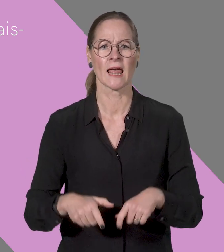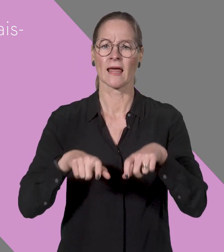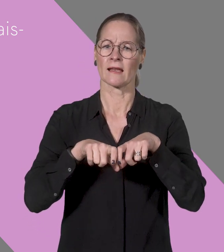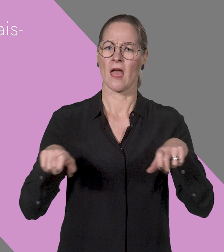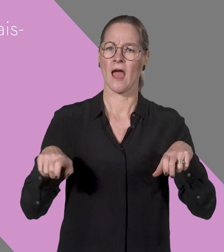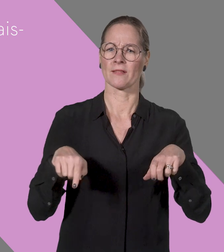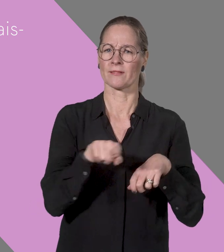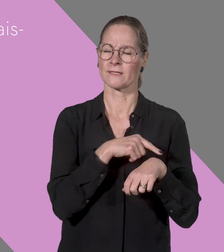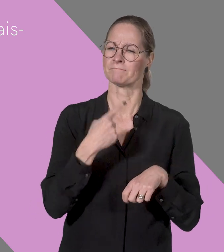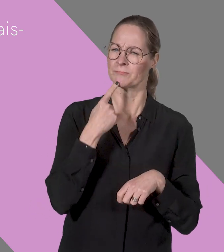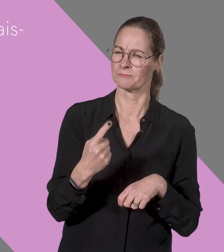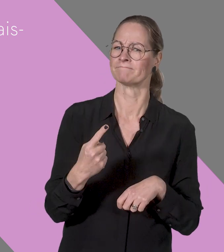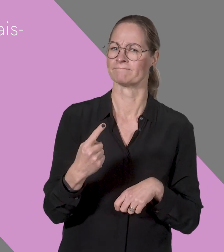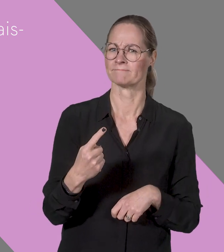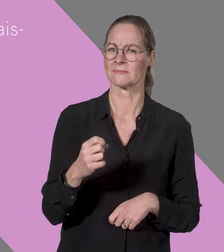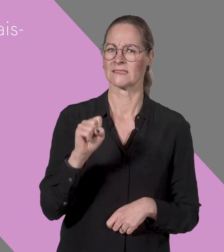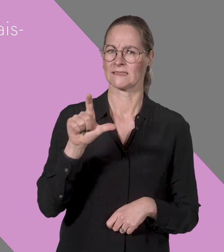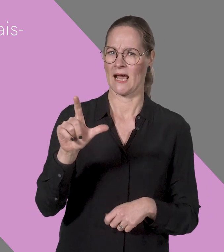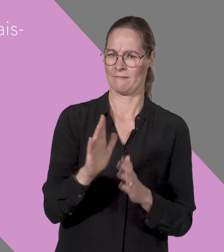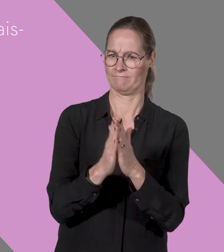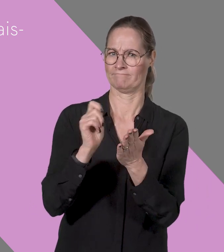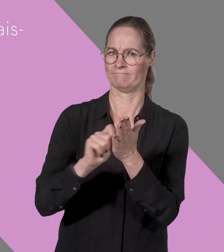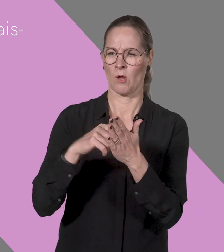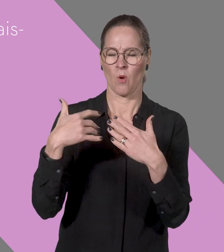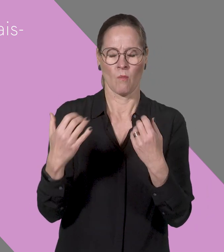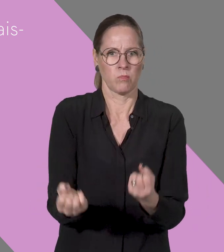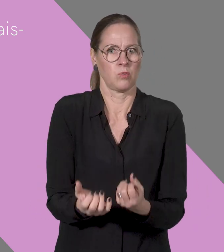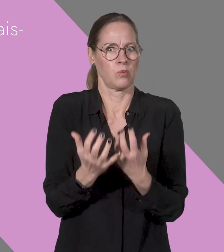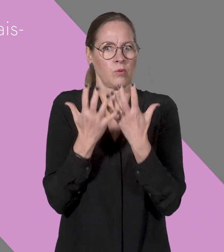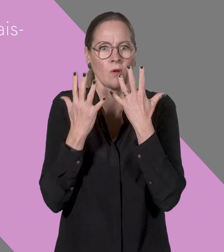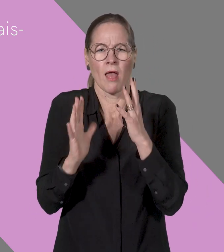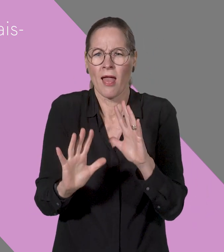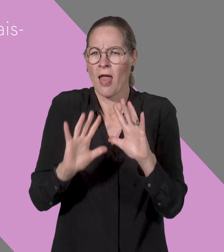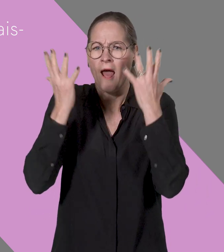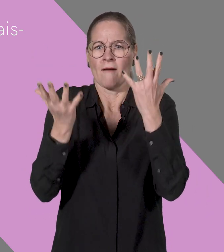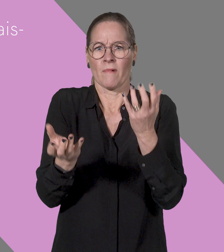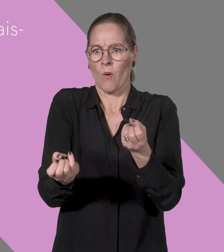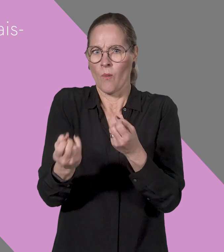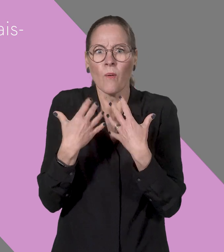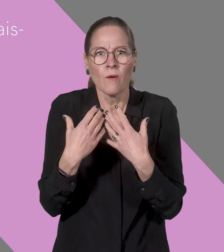Raadin mukaan Fagerström kirjoittaa lumoavasti ja elävästi -